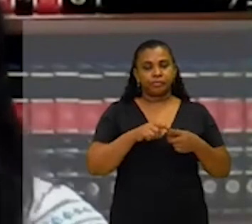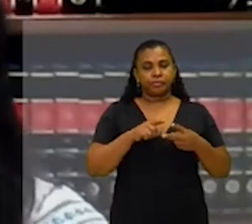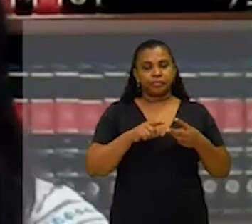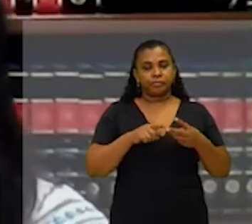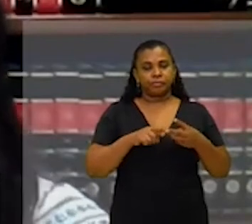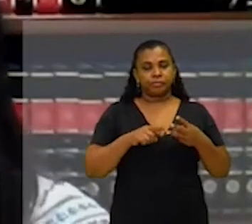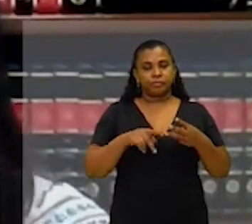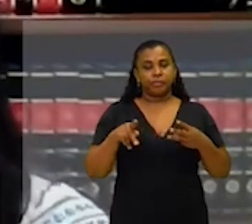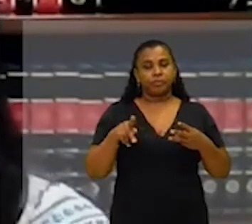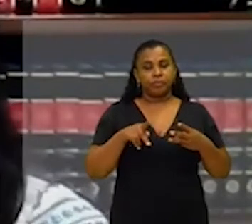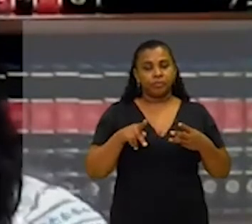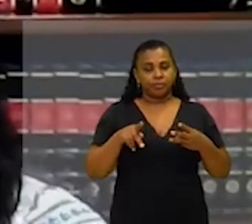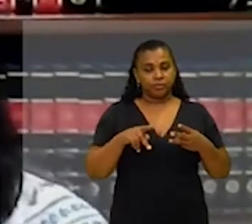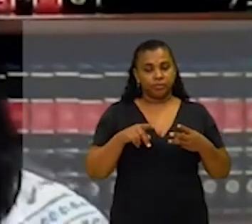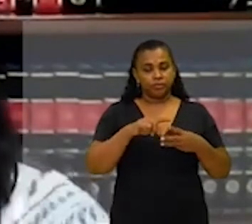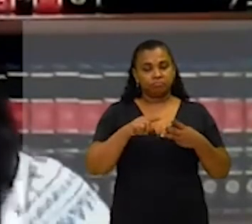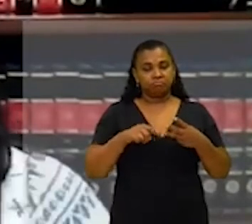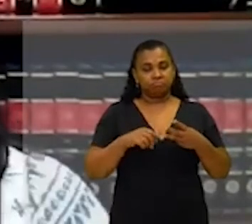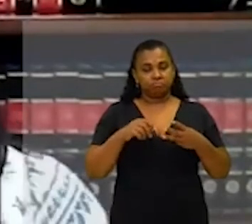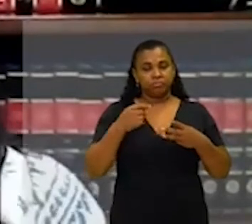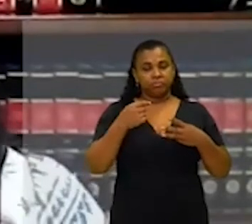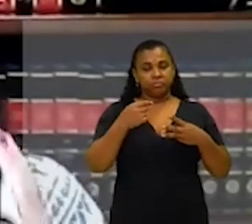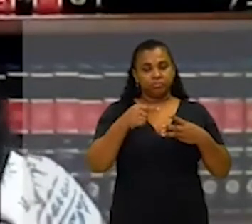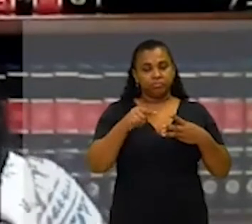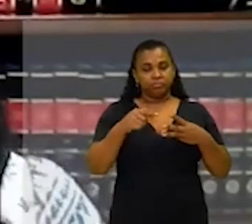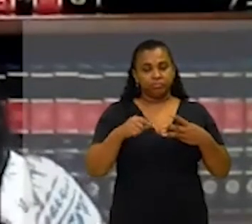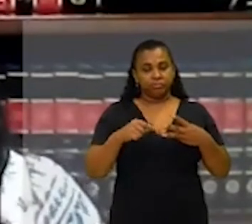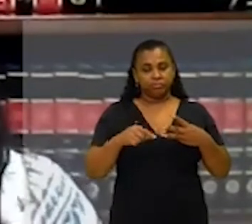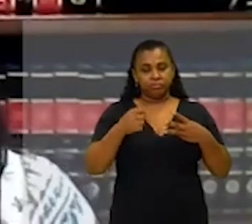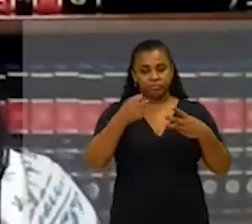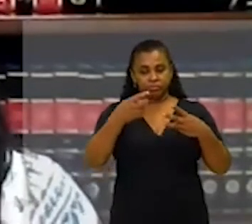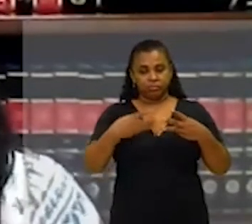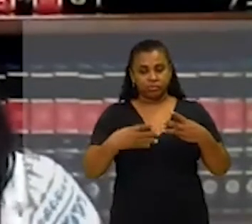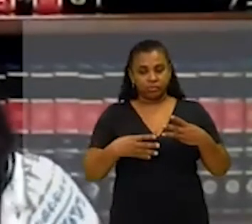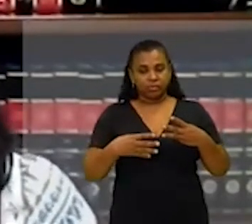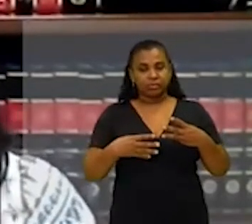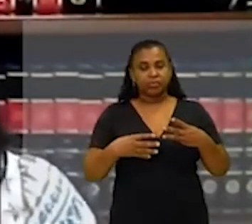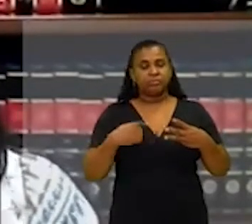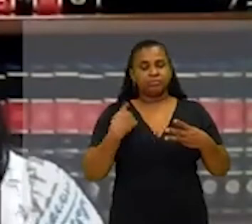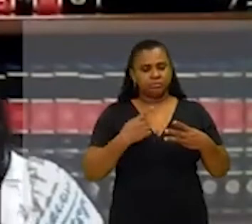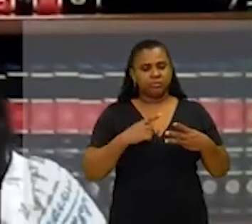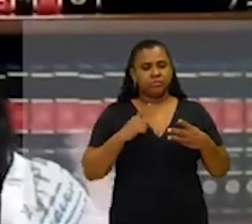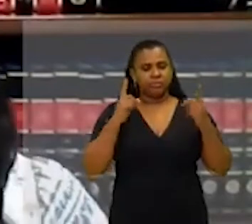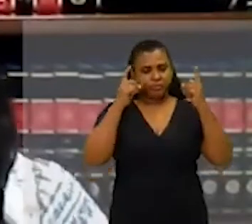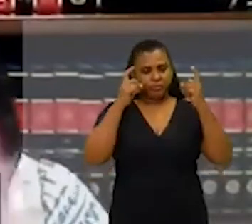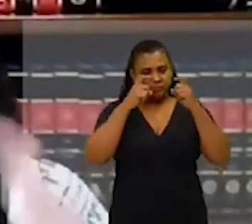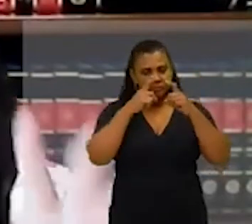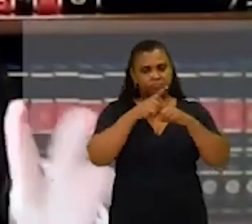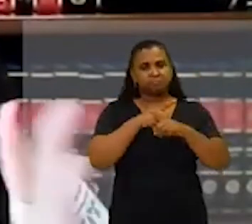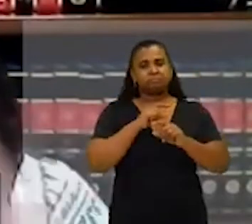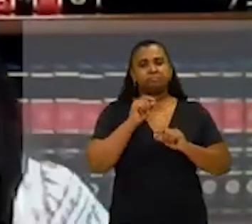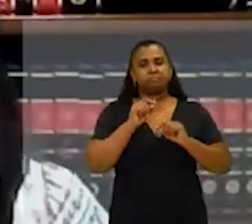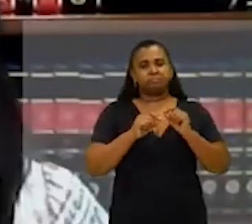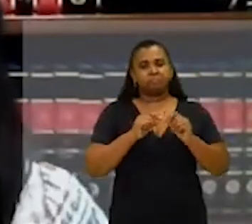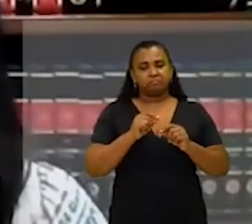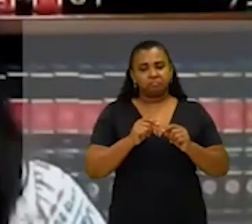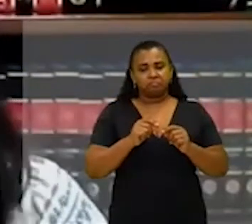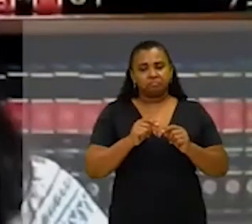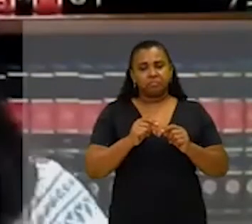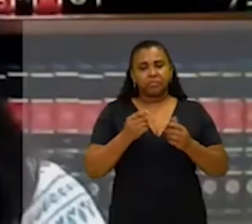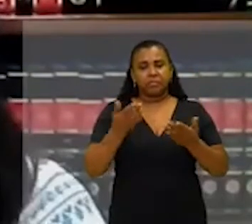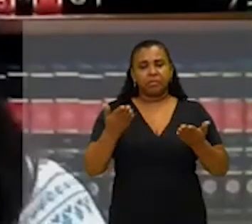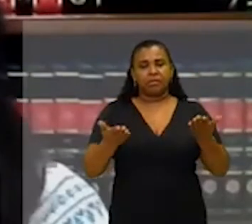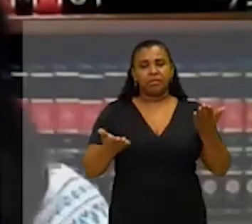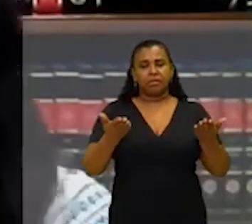professora Lorena o quanto que a gente tem essa dificuldade de equacionar a equilibrar esses dois